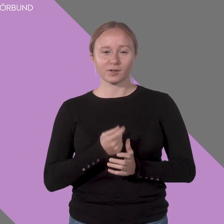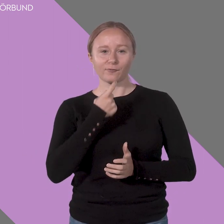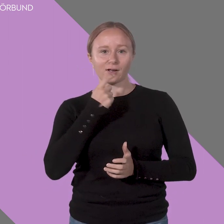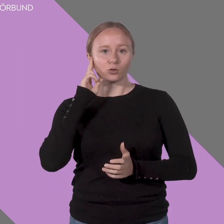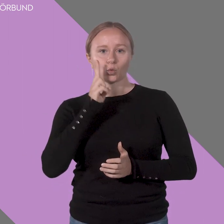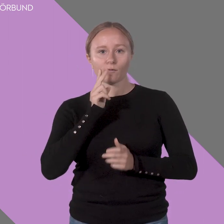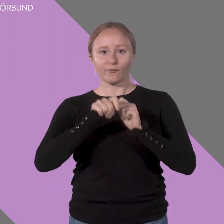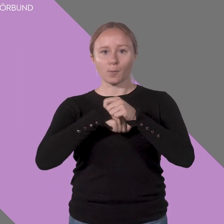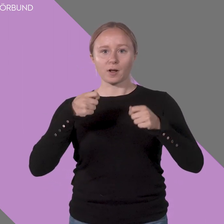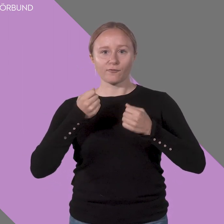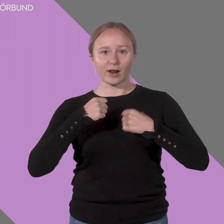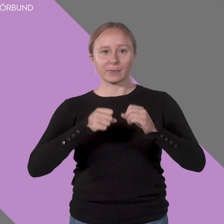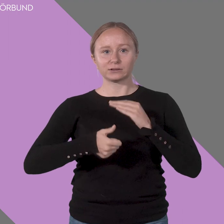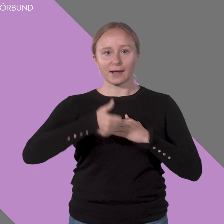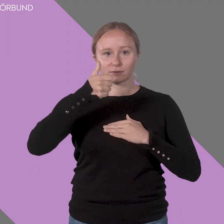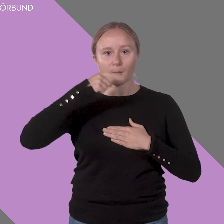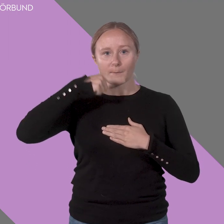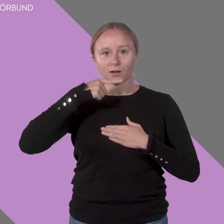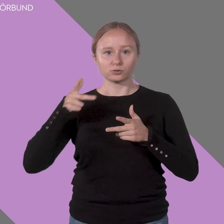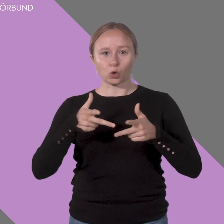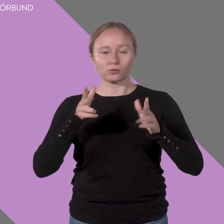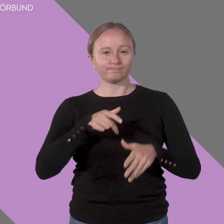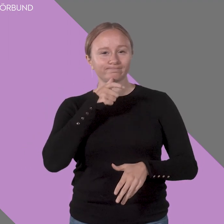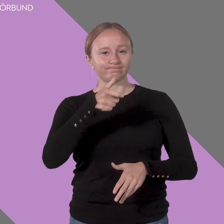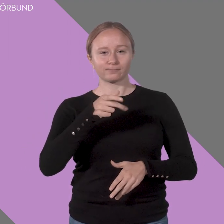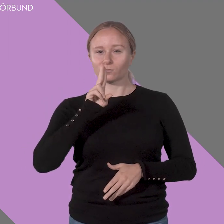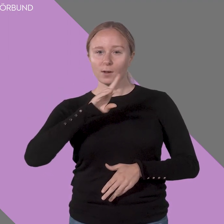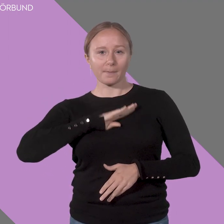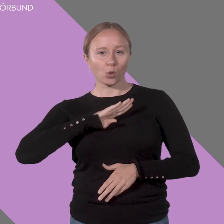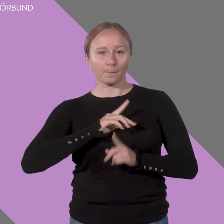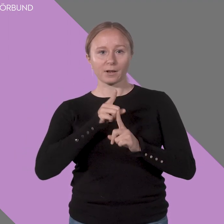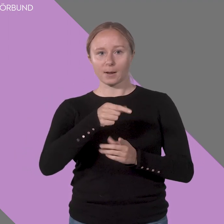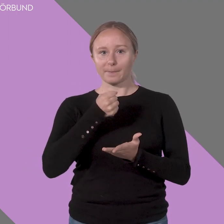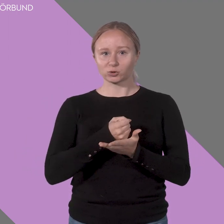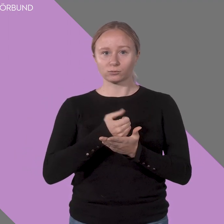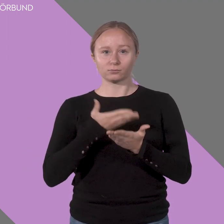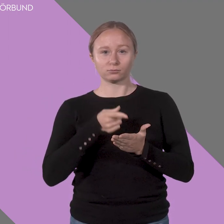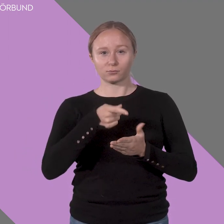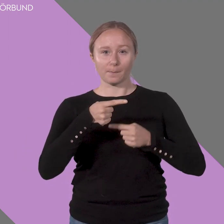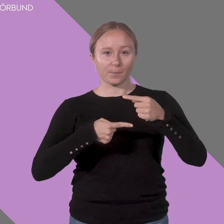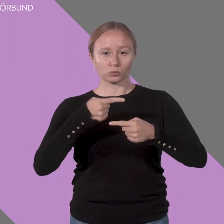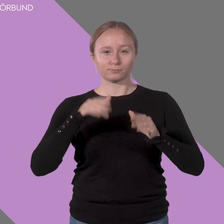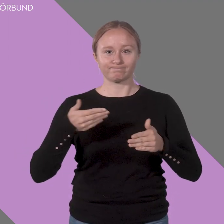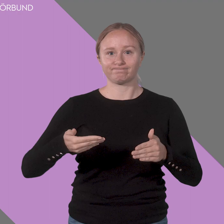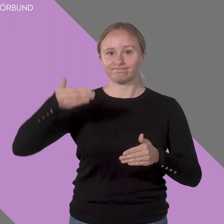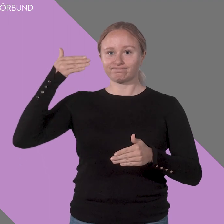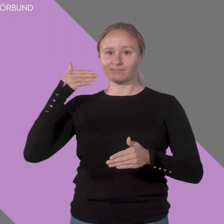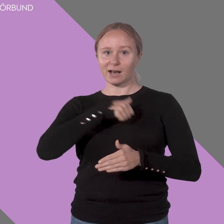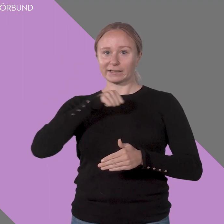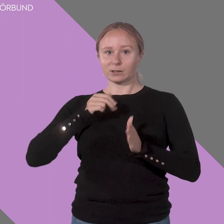Finlands Dövas Förbunds verksamhetsledare Markku Jokinen - uttryckte sin belåtenhet med beslutet, eftersom processen omsorgsfullt -